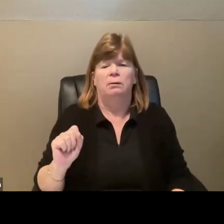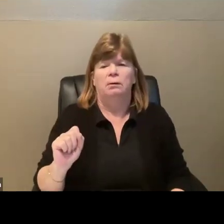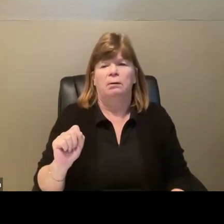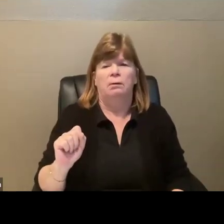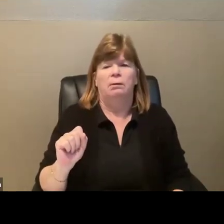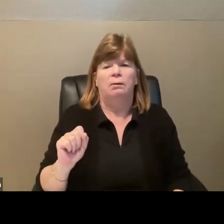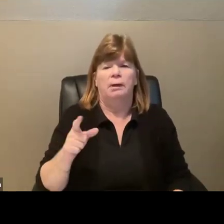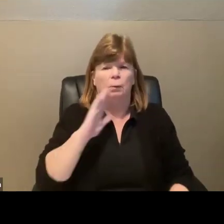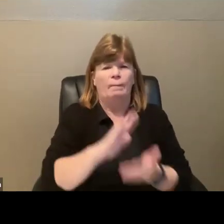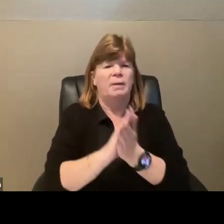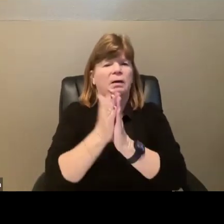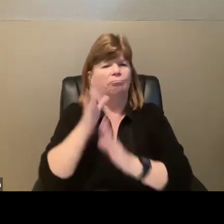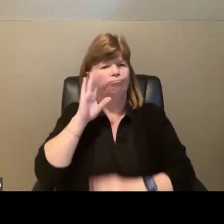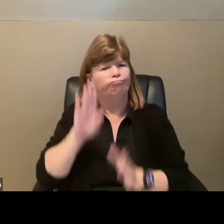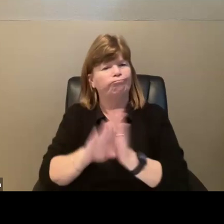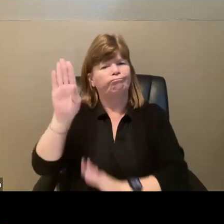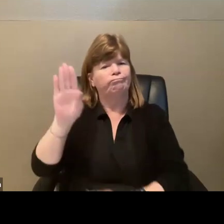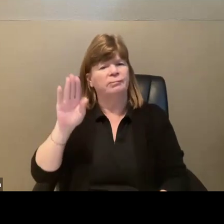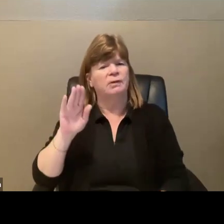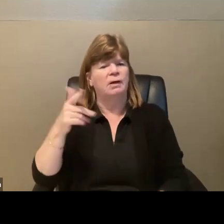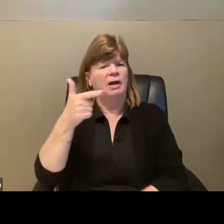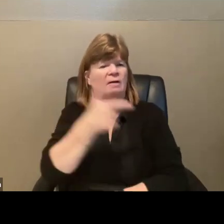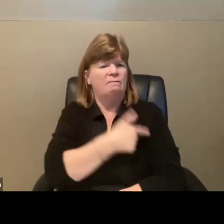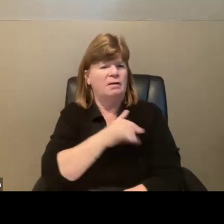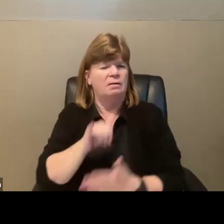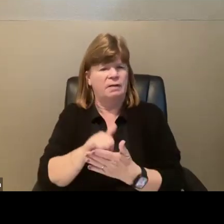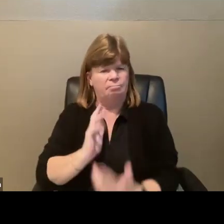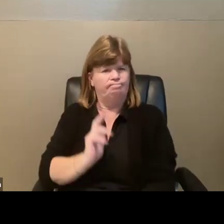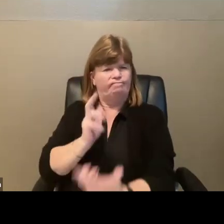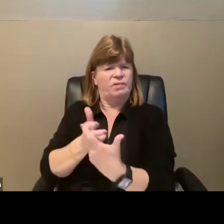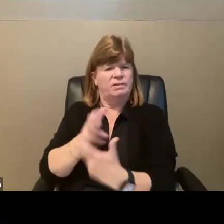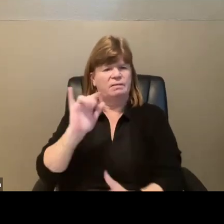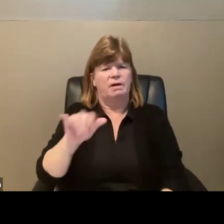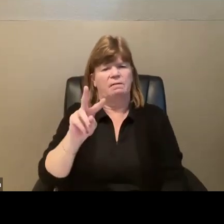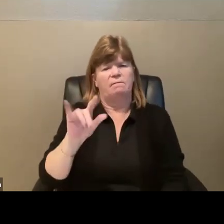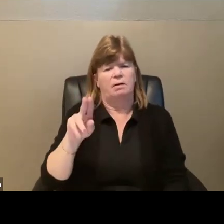Crearán una vacuna que será única para ese virus, y simplemente matará ese virus.